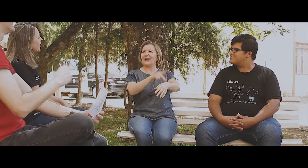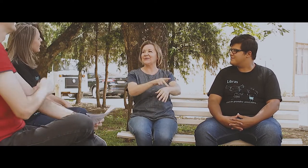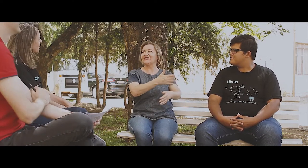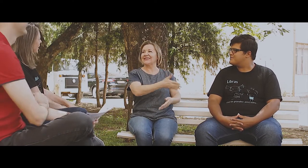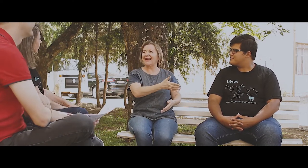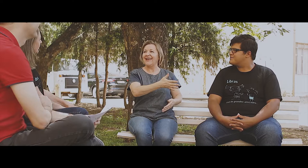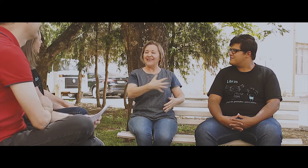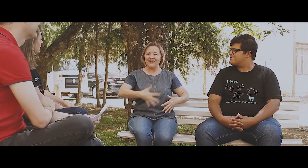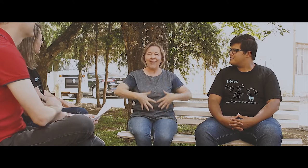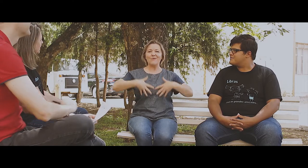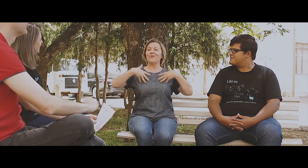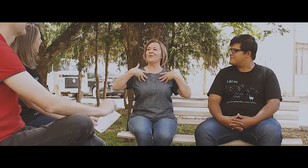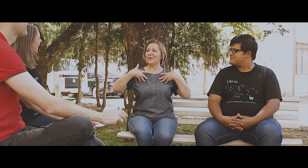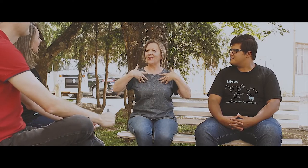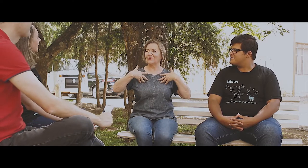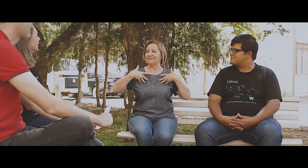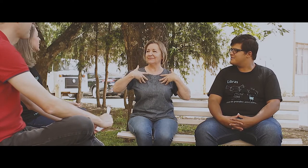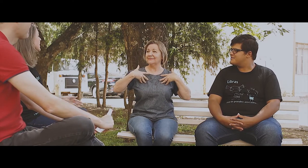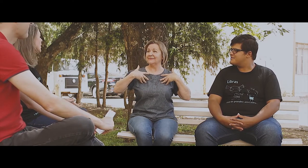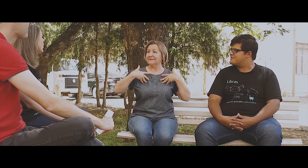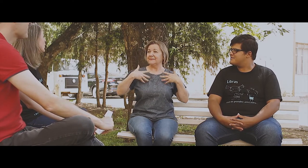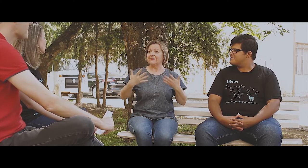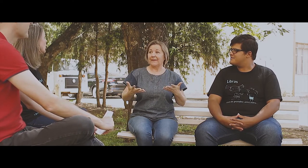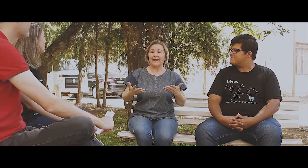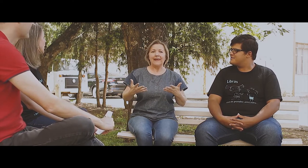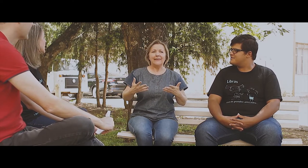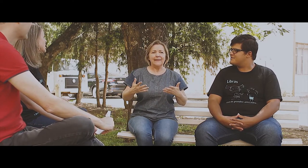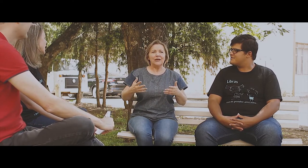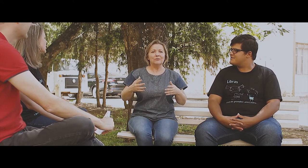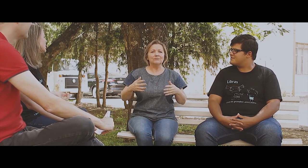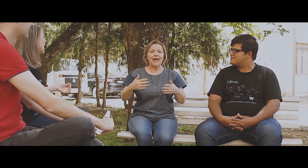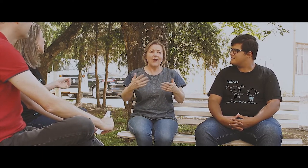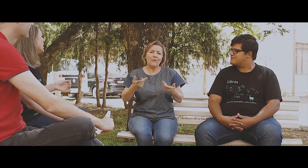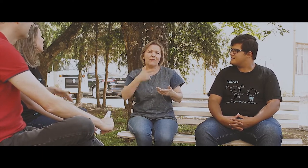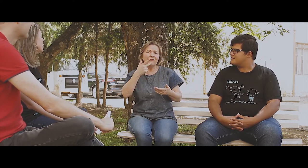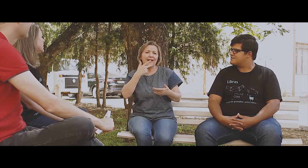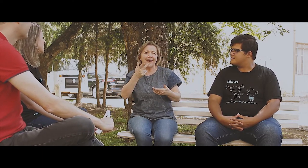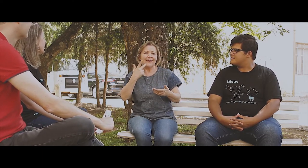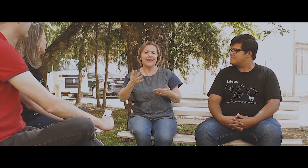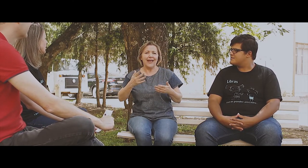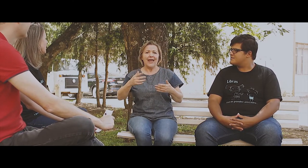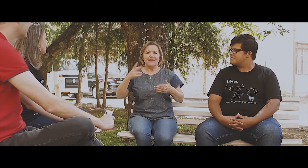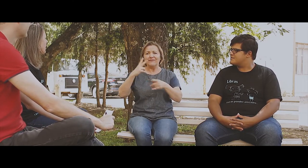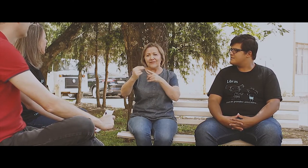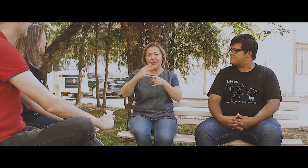e hoje ele é professor. Então isso é um orgulho para nós dentro da Unicentro.